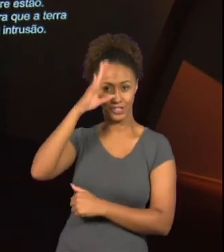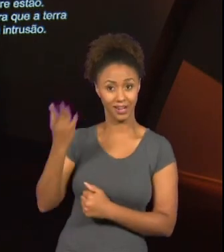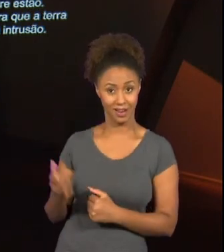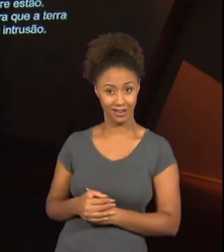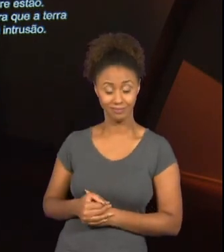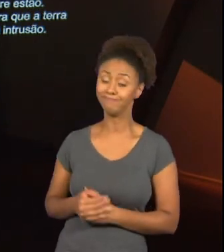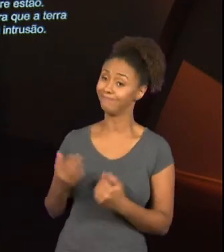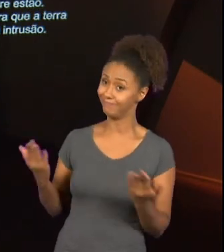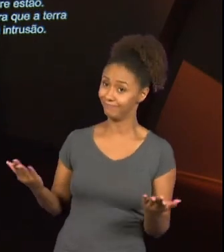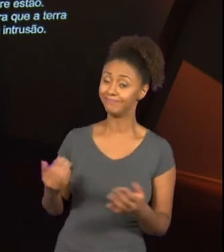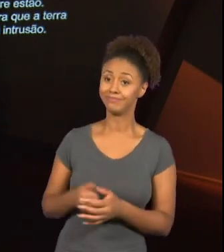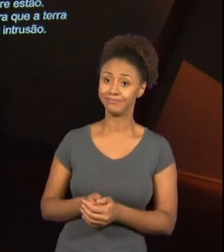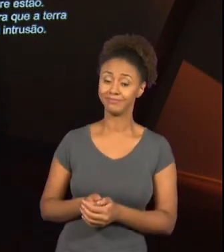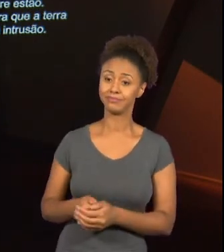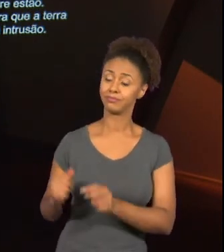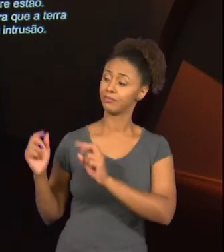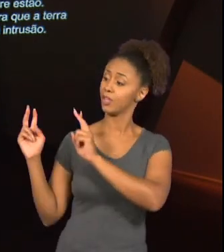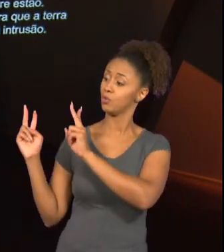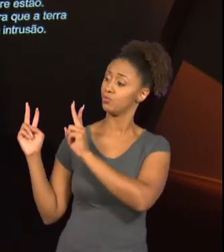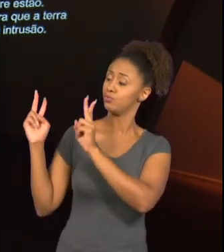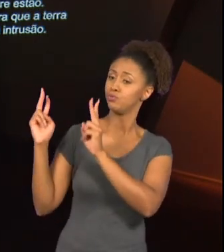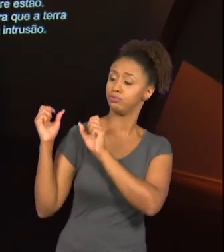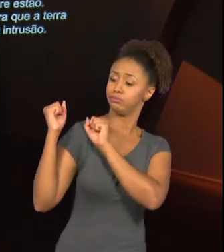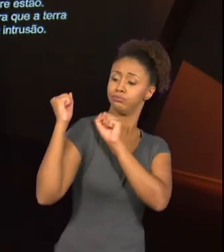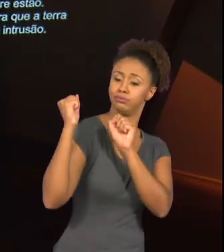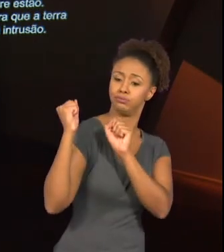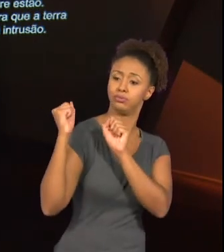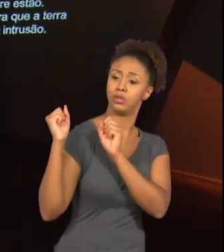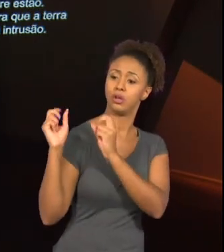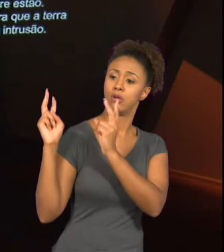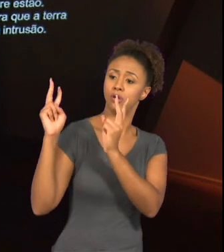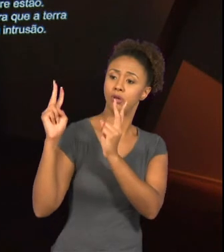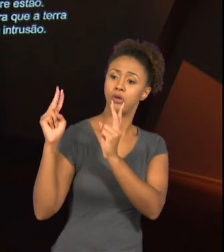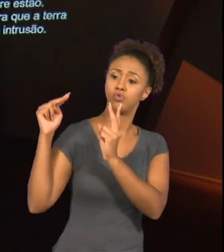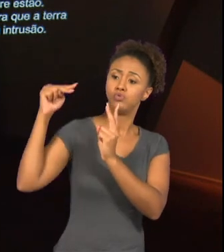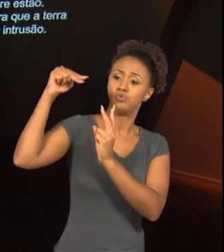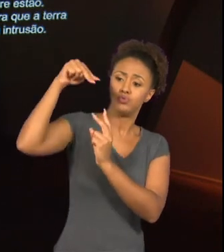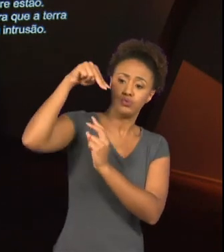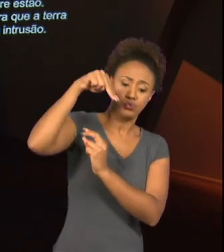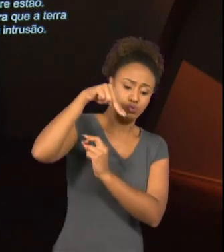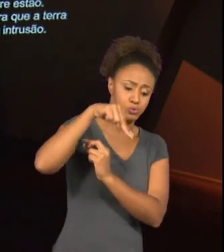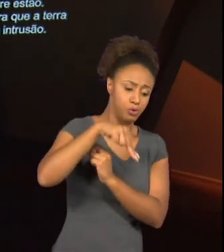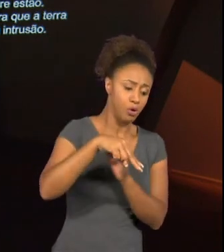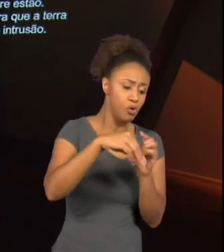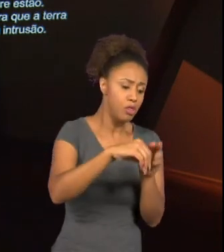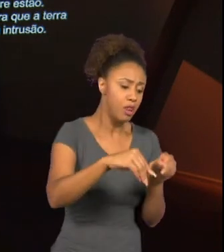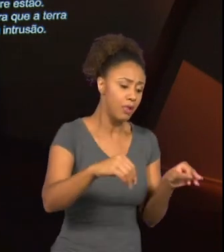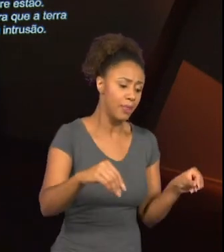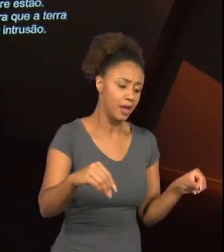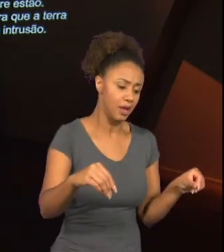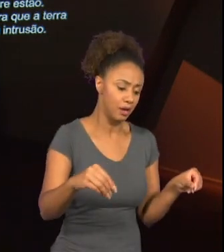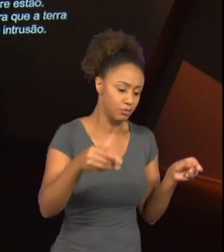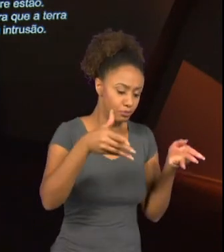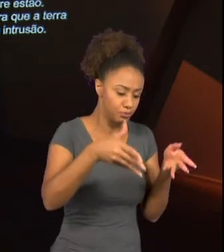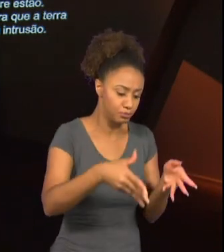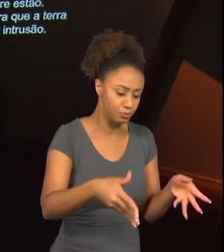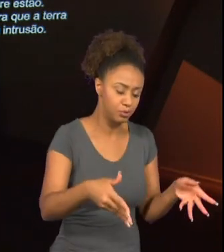CHÃO ELES VAI COMO LUVA", ENTÃO SERÃO ENVOLVIDOS POR ESSE CHÃO. O QUE SERÁ QUE QUER DIZER "MORTOS AO AR LIVRE"?